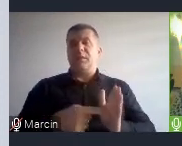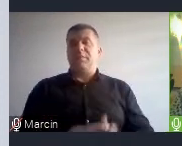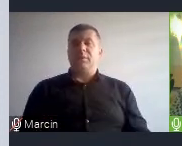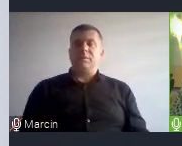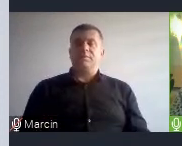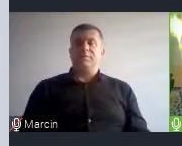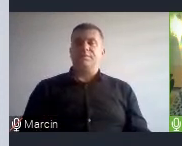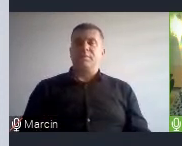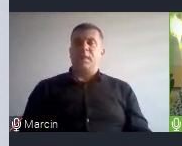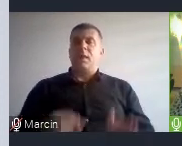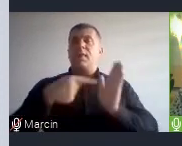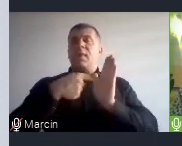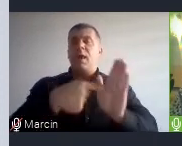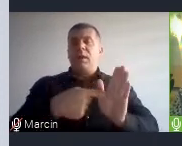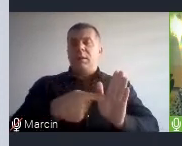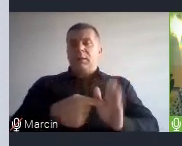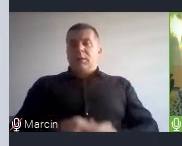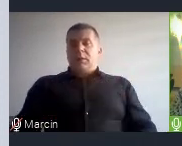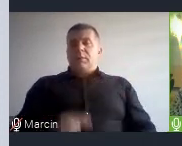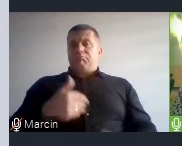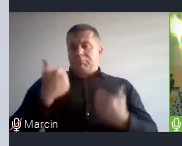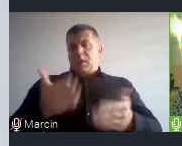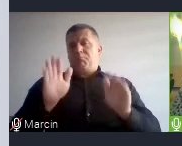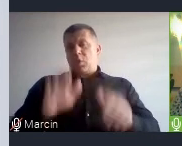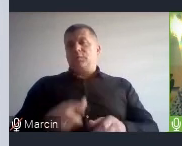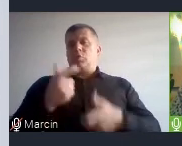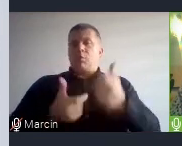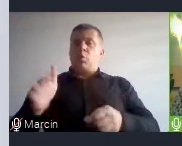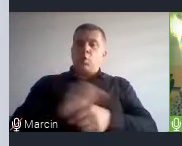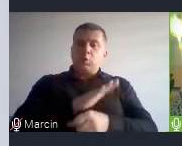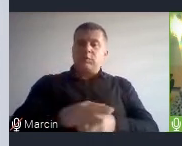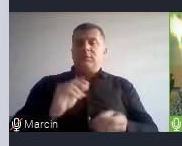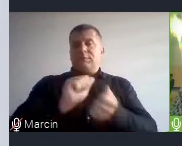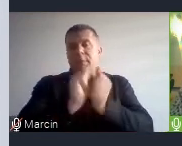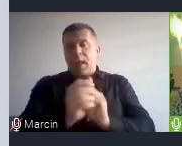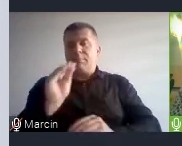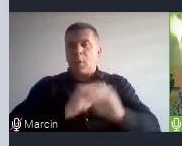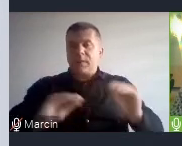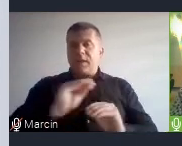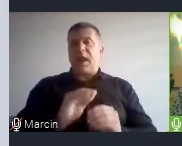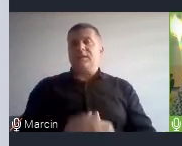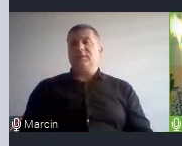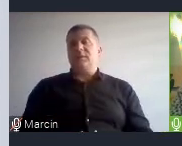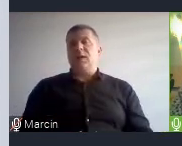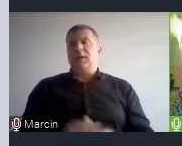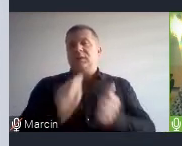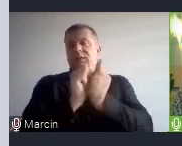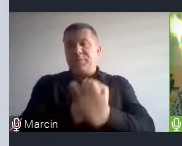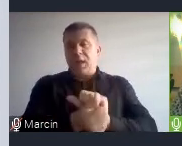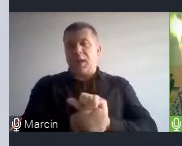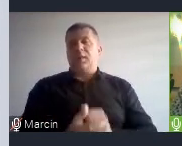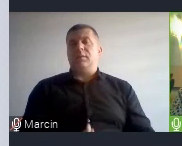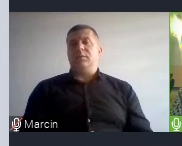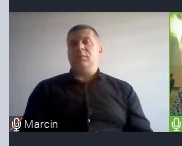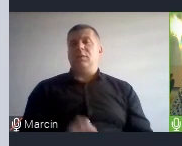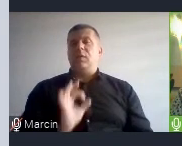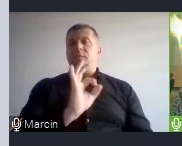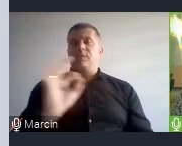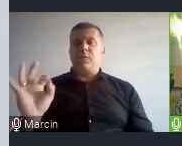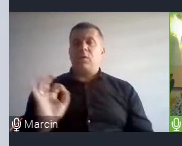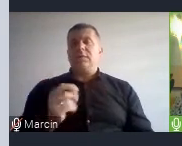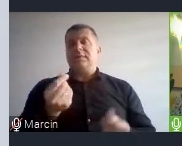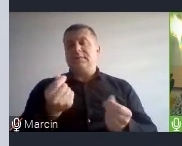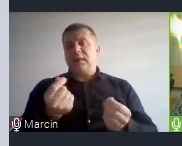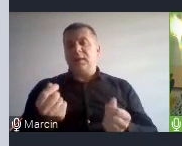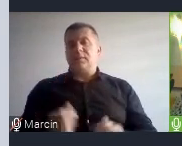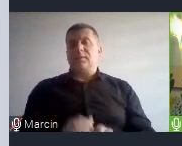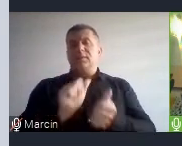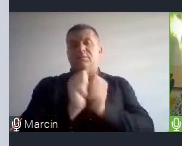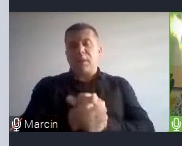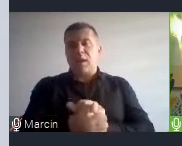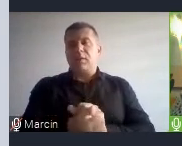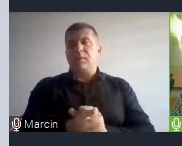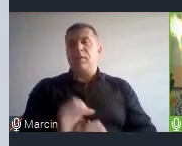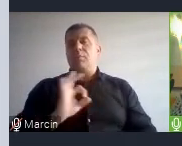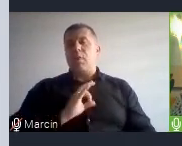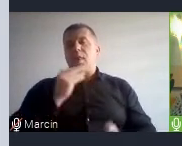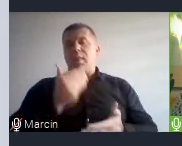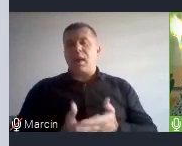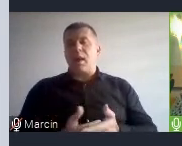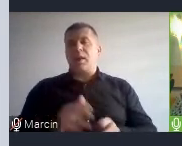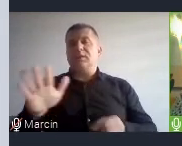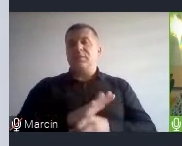W terminie, który pozwala na uzupełnienie, zmodyfikowanie, na zmiany swoich cen, na zmiany swoich deklaracji w zakresie spełnienia kryteriów.